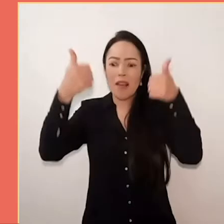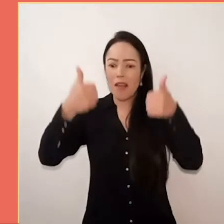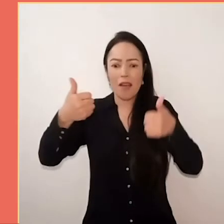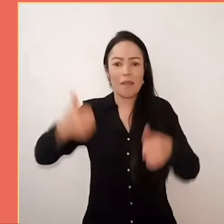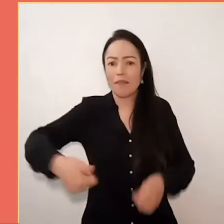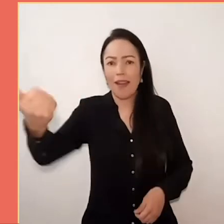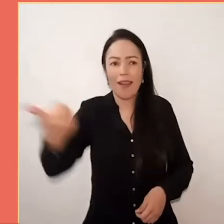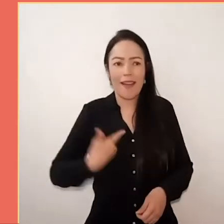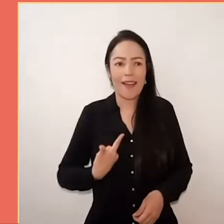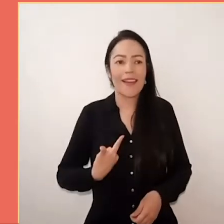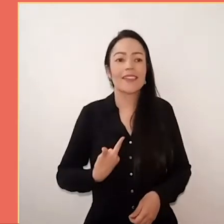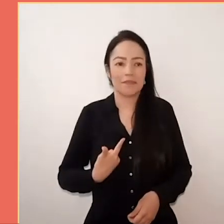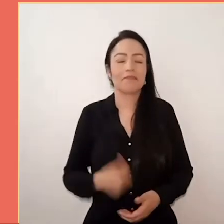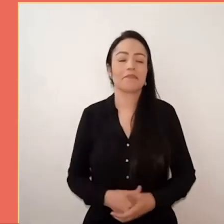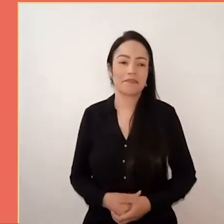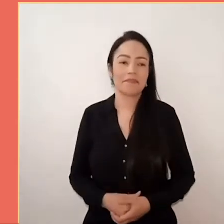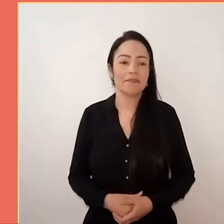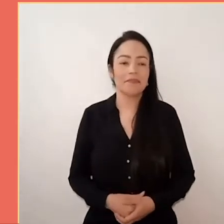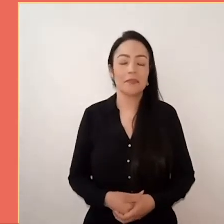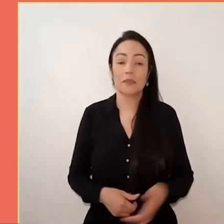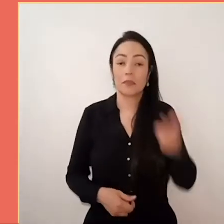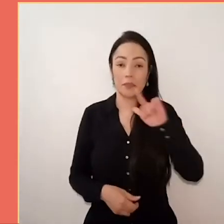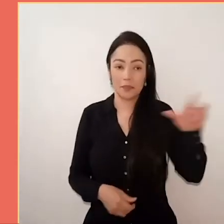Uma outra coisa que me mostrou,